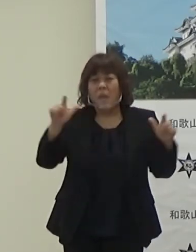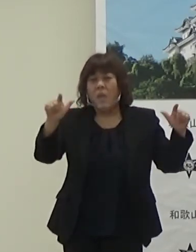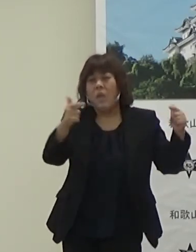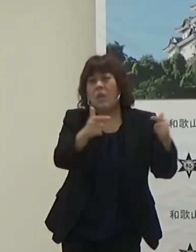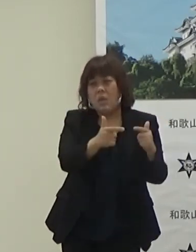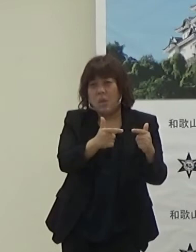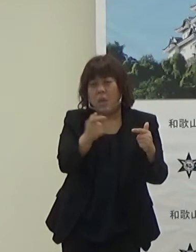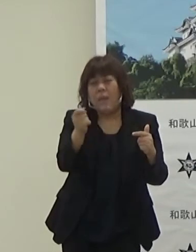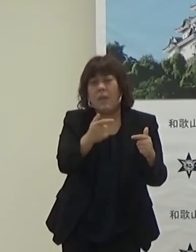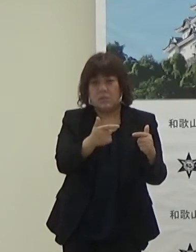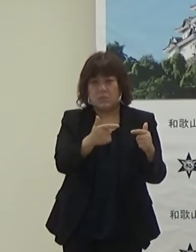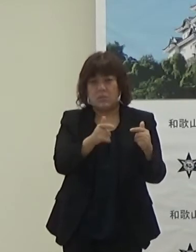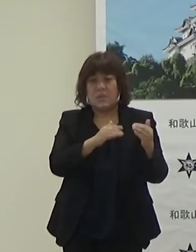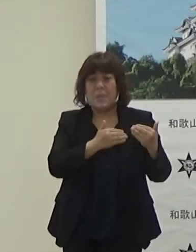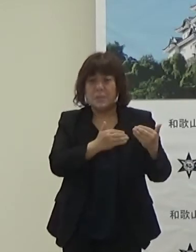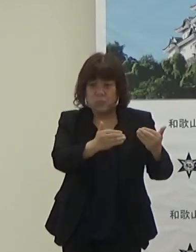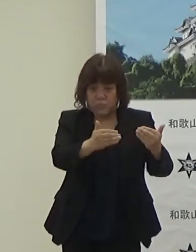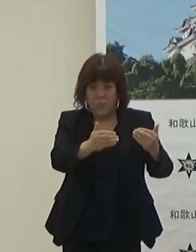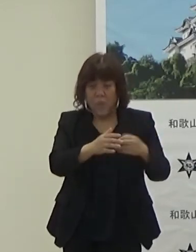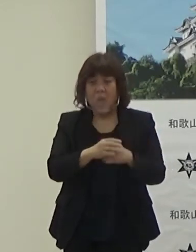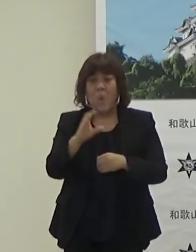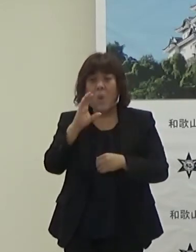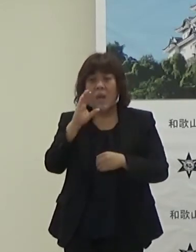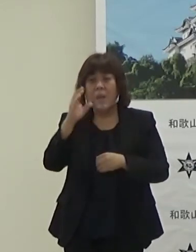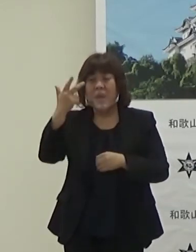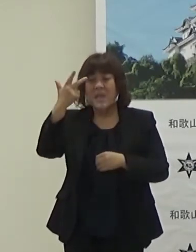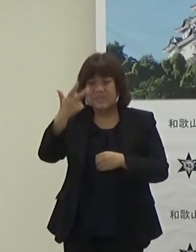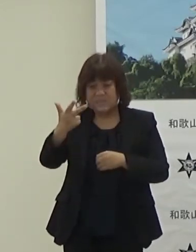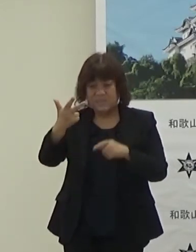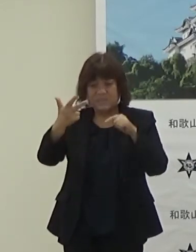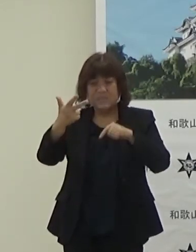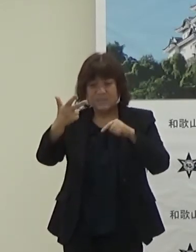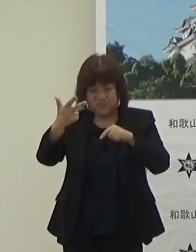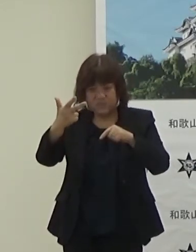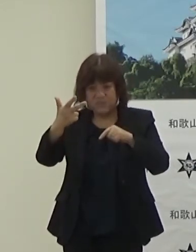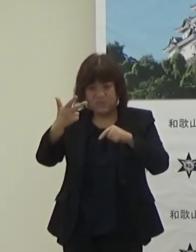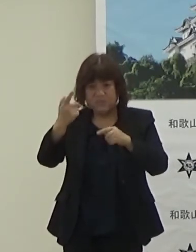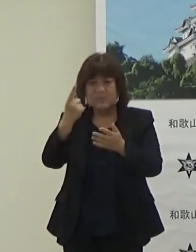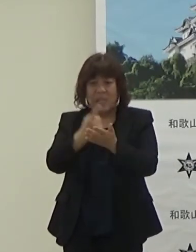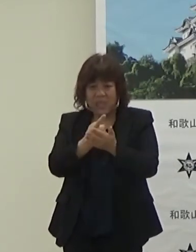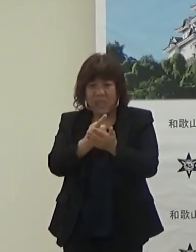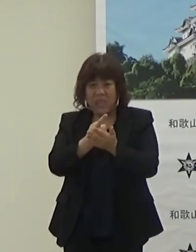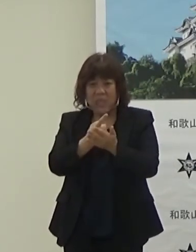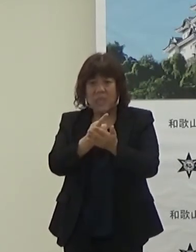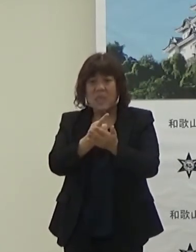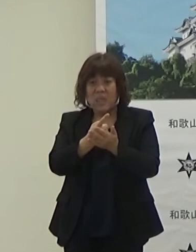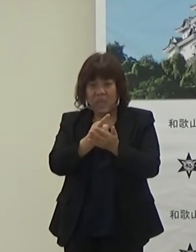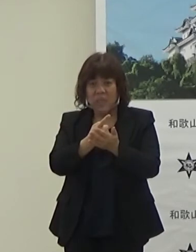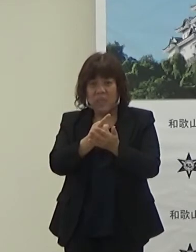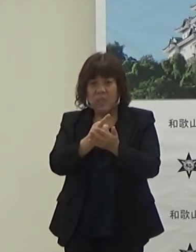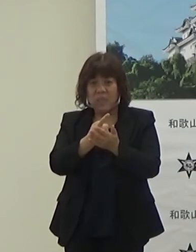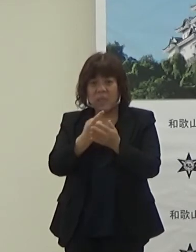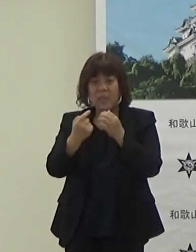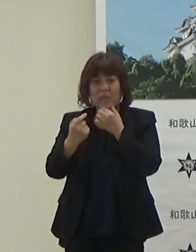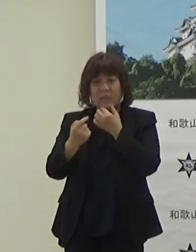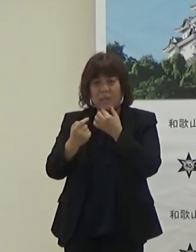そして今までずっと続いてるのは県庁所在都市では和歌山市だけです 半島に位置するという地理的なハンデと